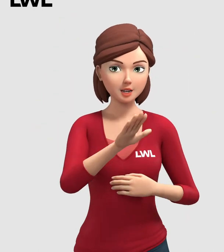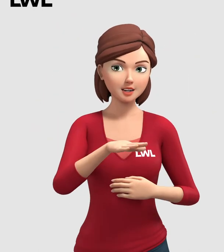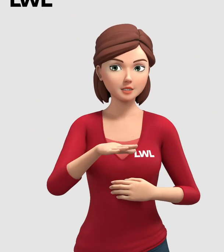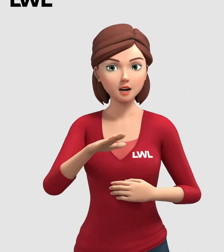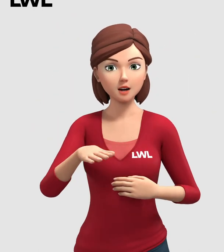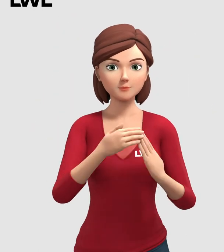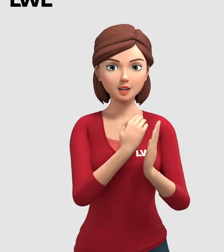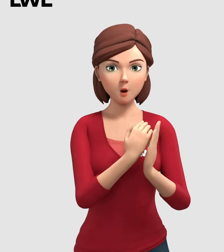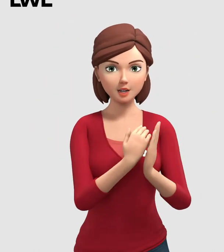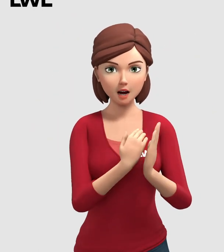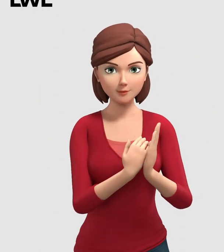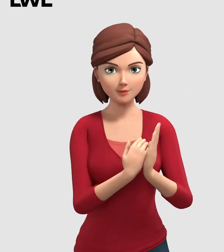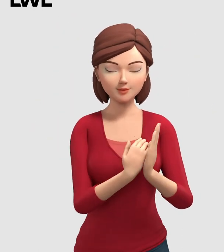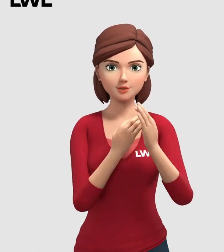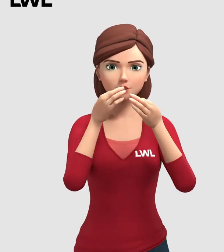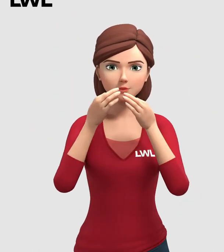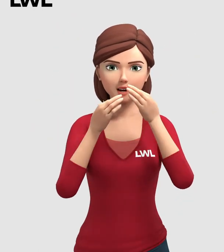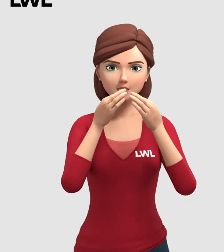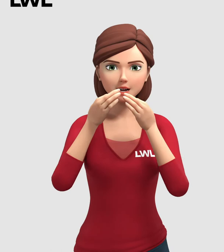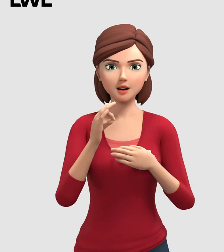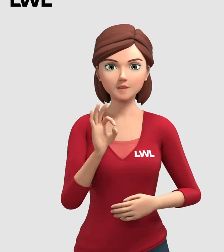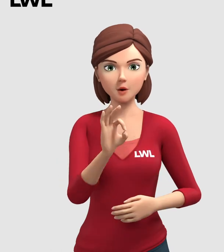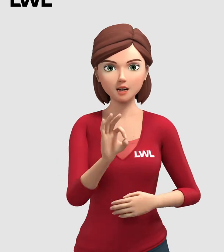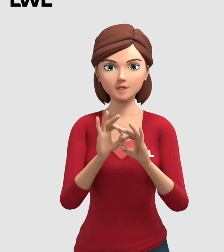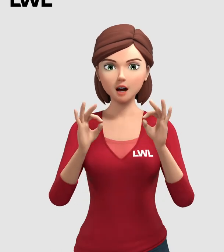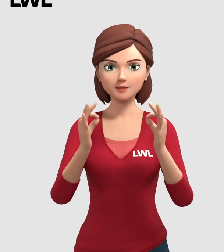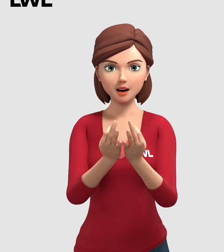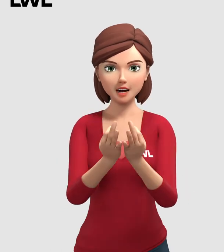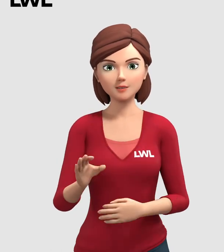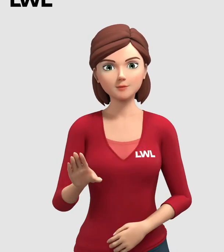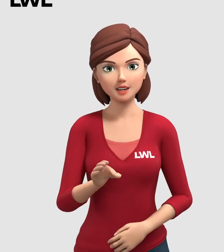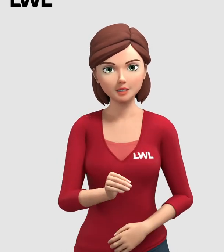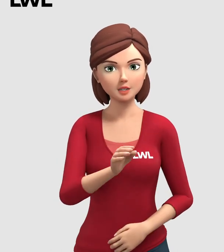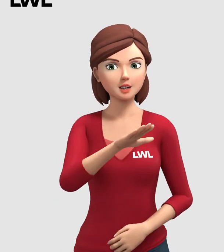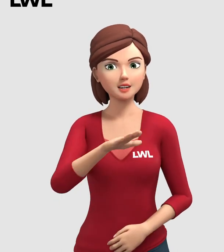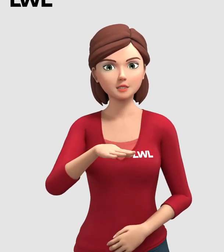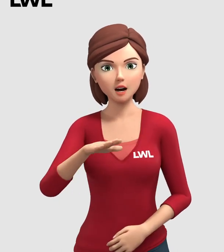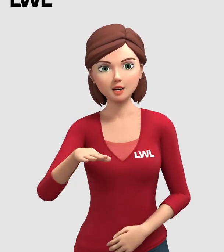Es gibt Kinderprogramme speziell für Familien mit kleinen Kindern